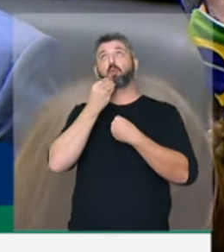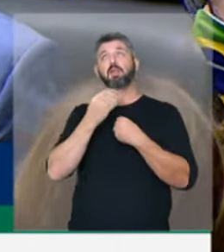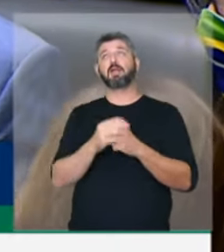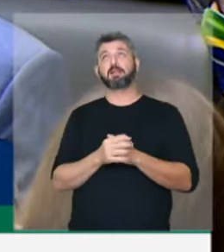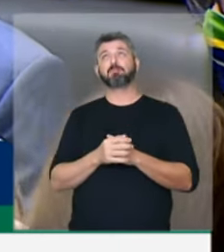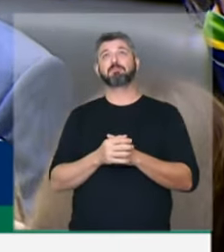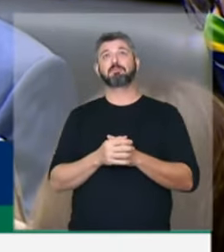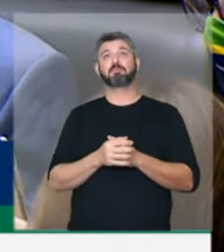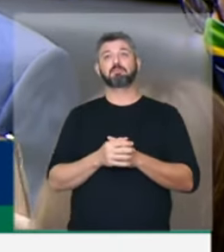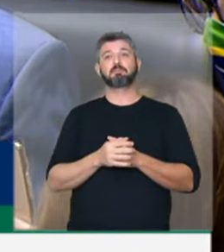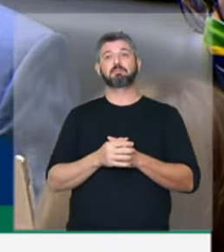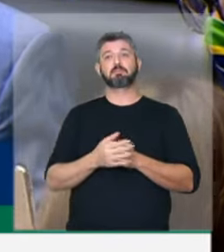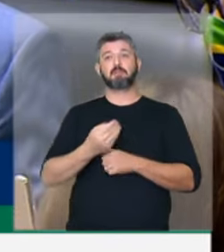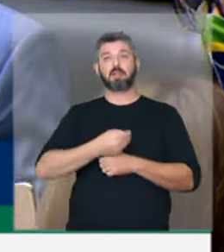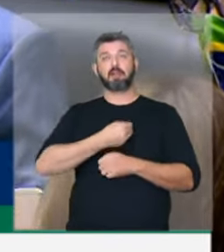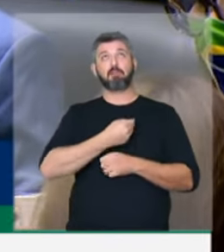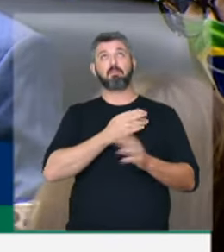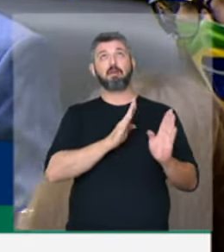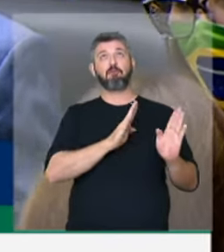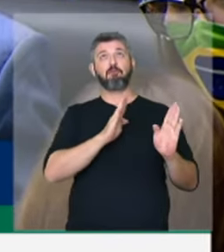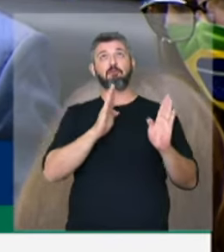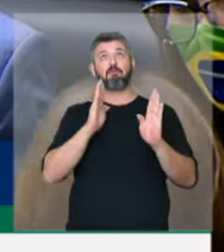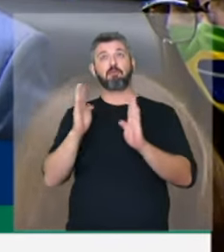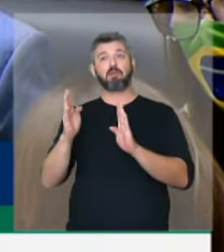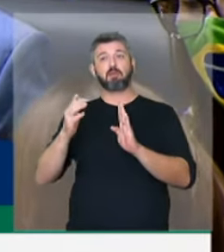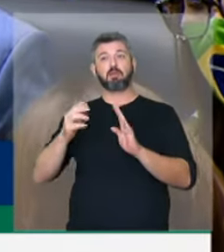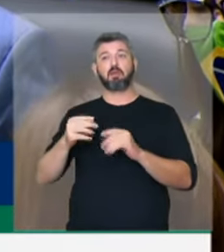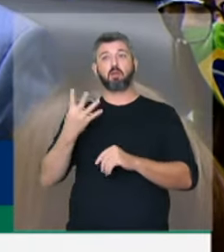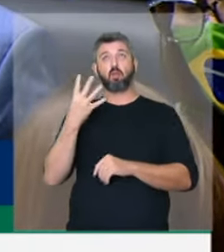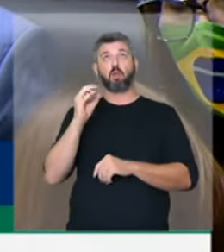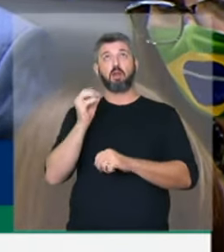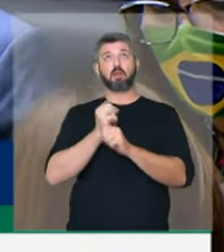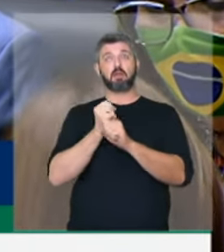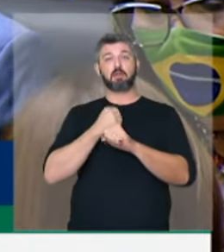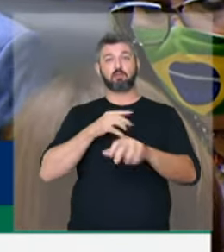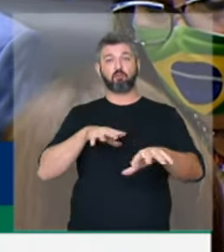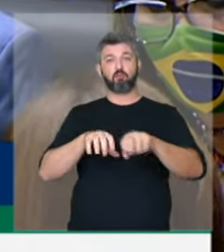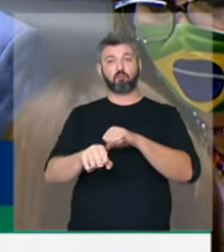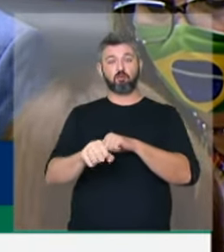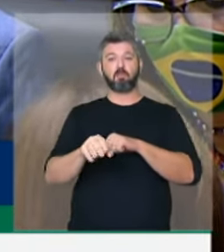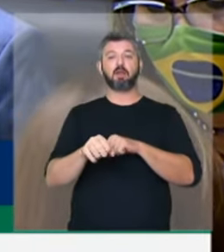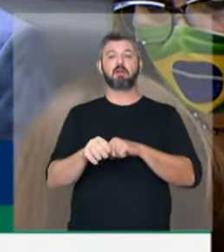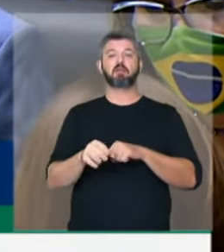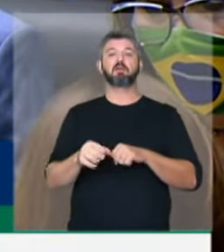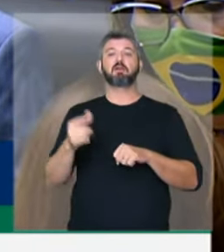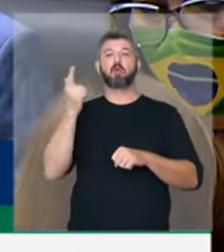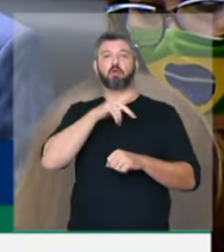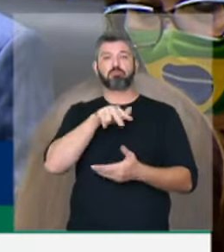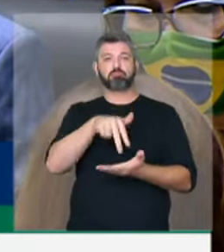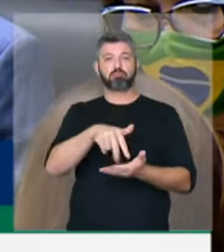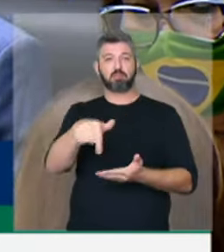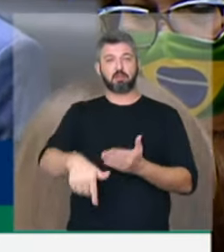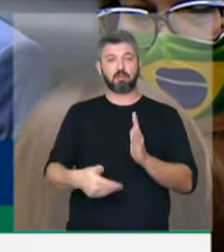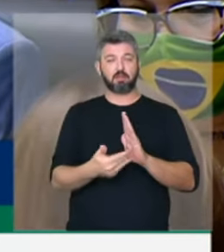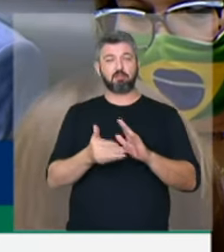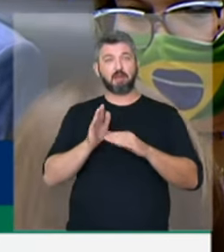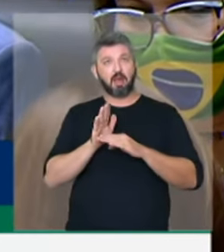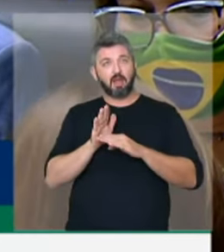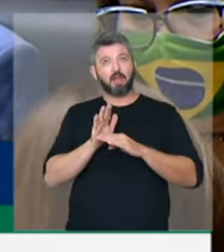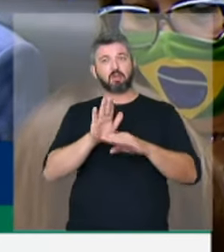CICLO VITAL E COM 40 ANOS DE FORMADO ESTAR AQUI NESSA CASA E PODER AJUDAR, AINDA DE UMA... DE UMA MANEIRA MUITO SINGELA, QUE A GENTE POSSA MITIGAR O SOFRIMENTO DESSAS